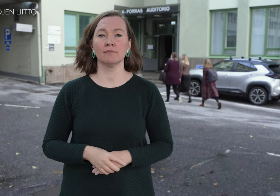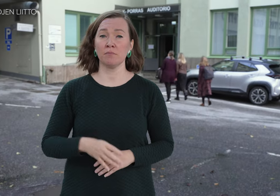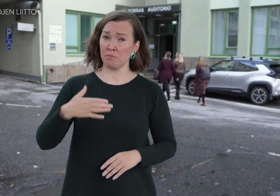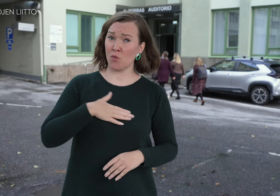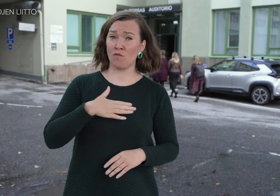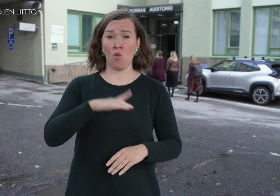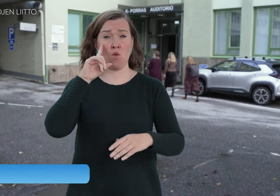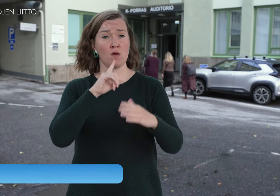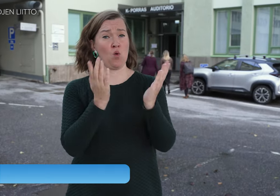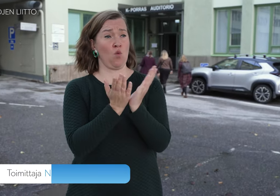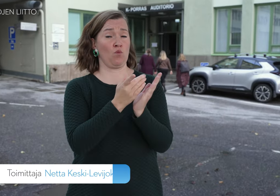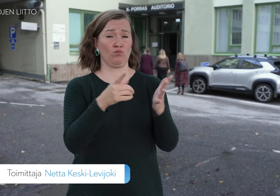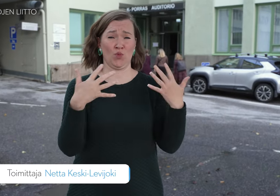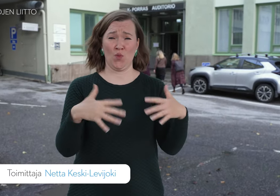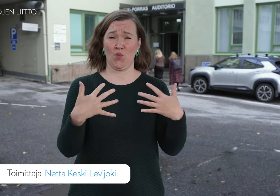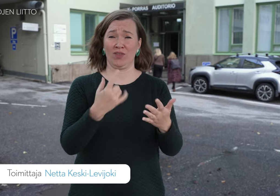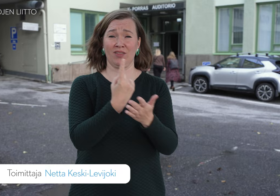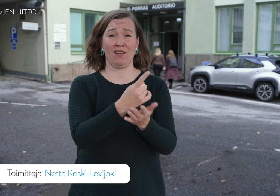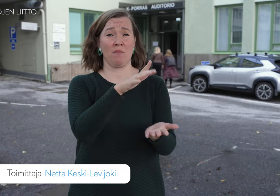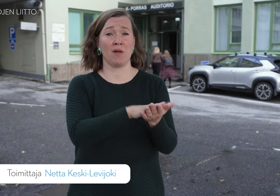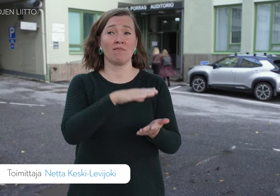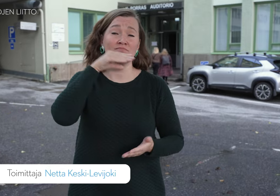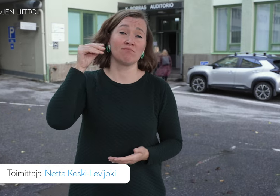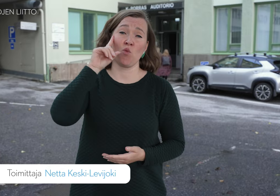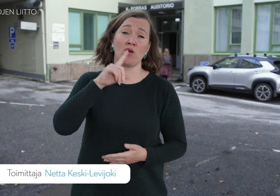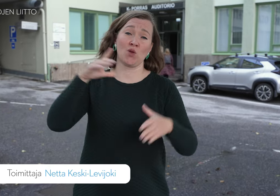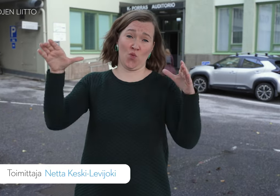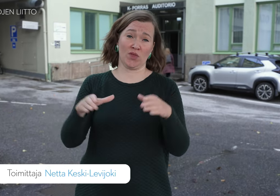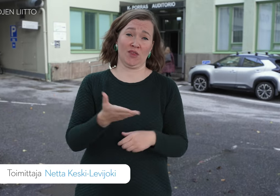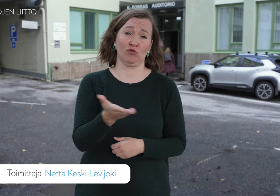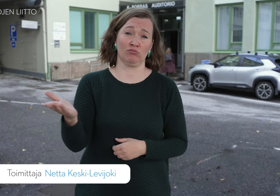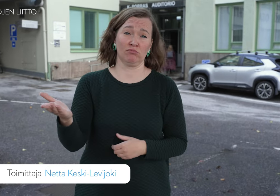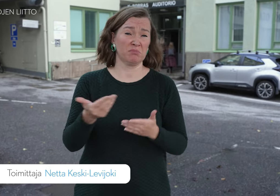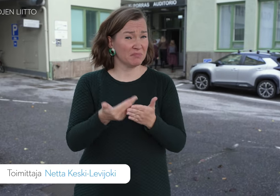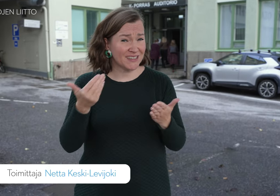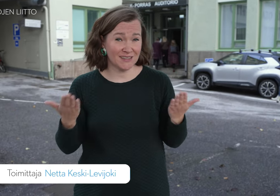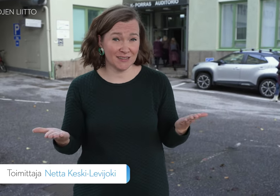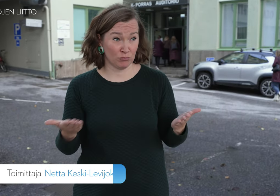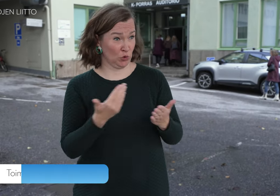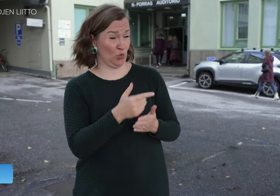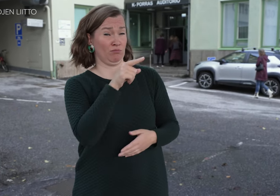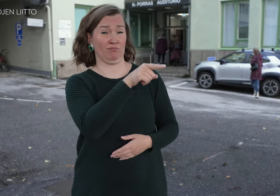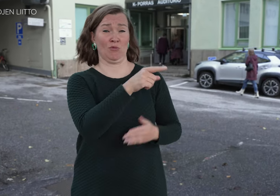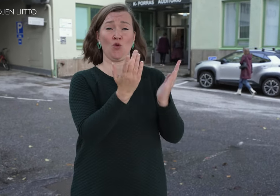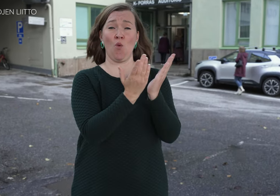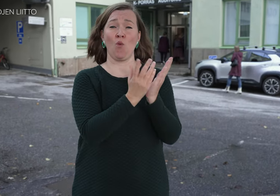Porvoon kuurojenkoululla on todella iso merkitys - suomenruotsalaisten kuurojen yhteisölle, sillä kyseessä oli aikansa ainoa -